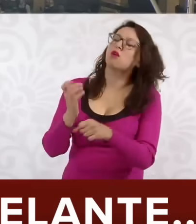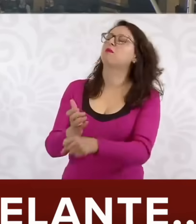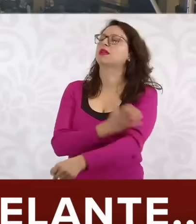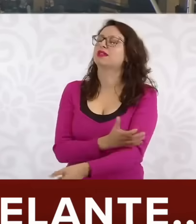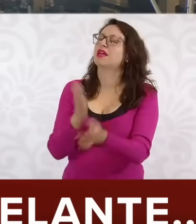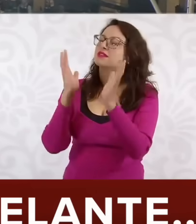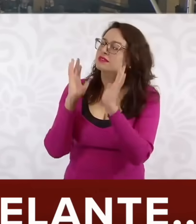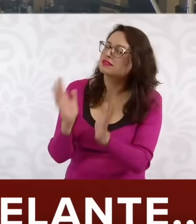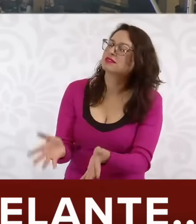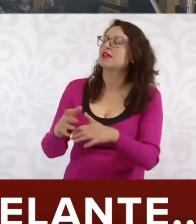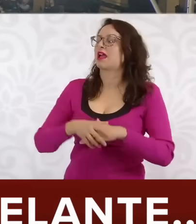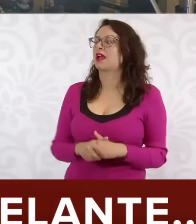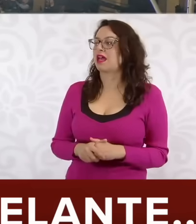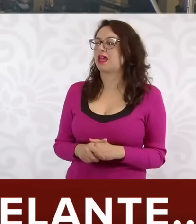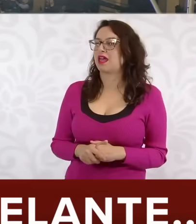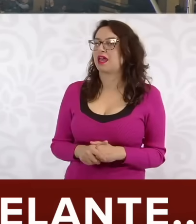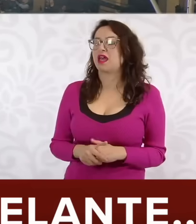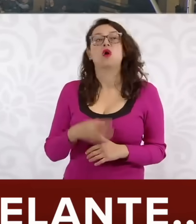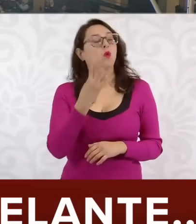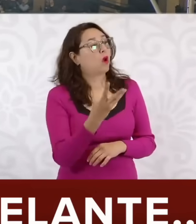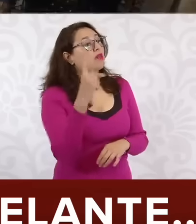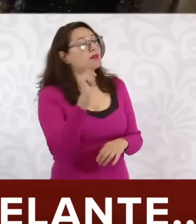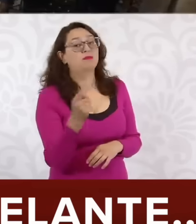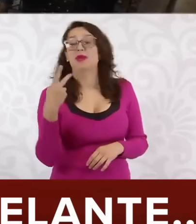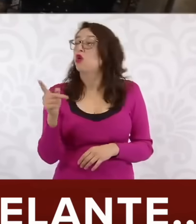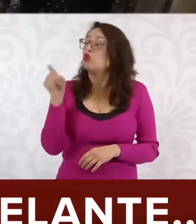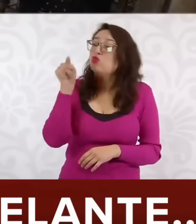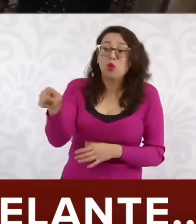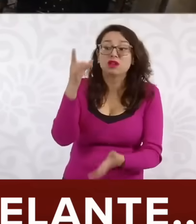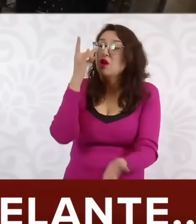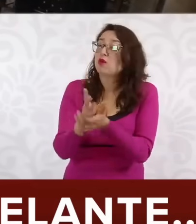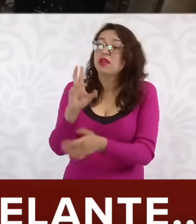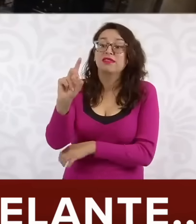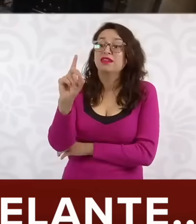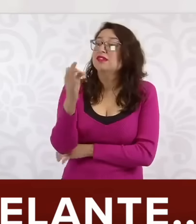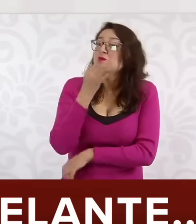tenemos que ser parte de la cuarta. Pero no todos usan media hora de la mañanera. Vamos ya porque no